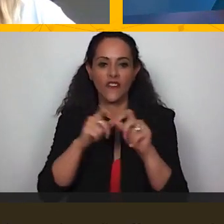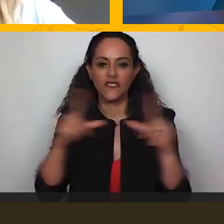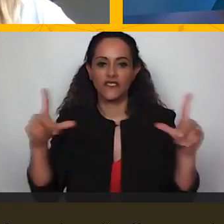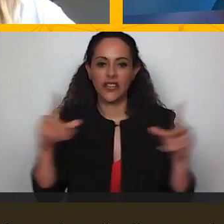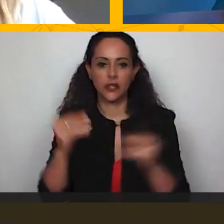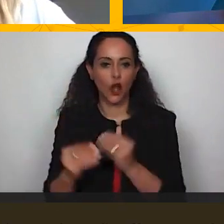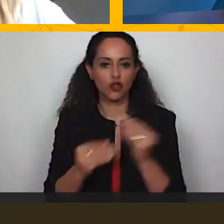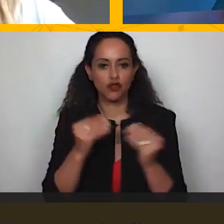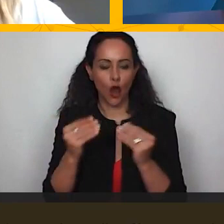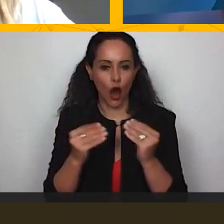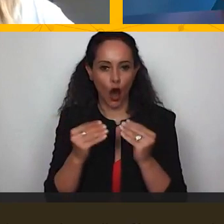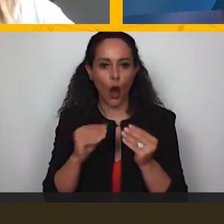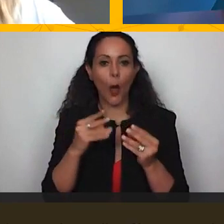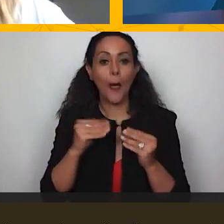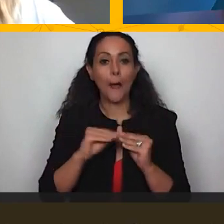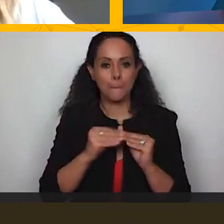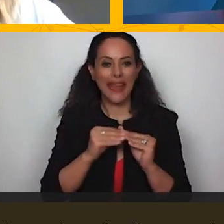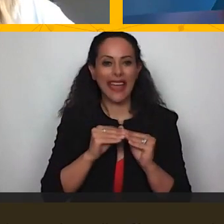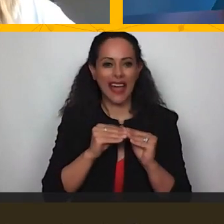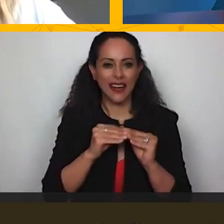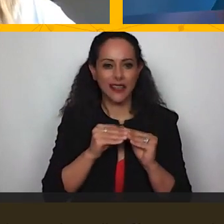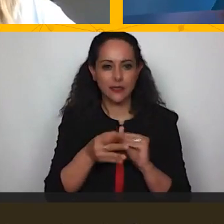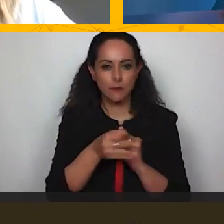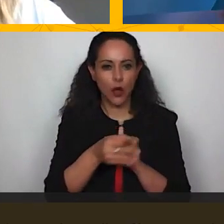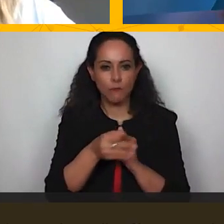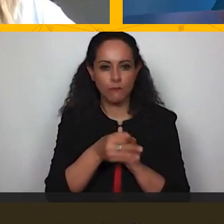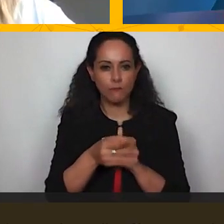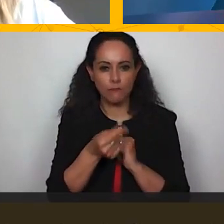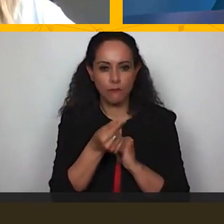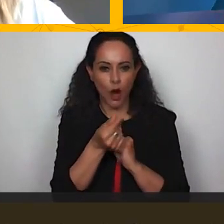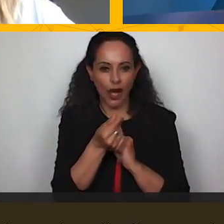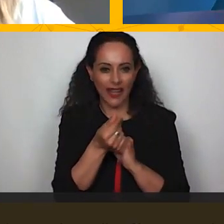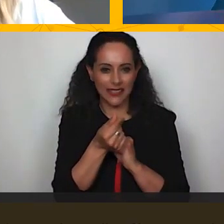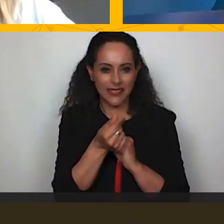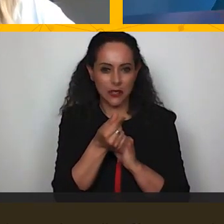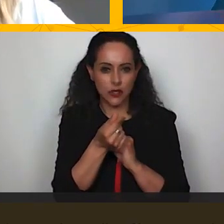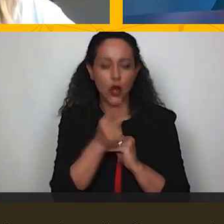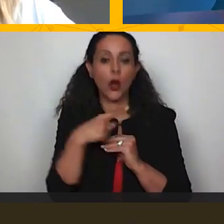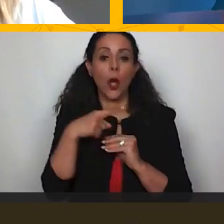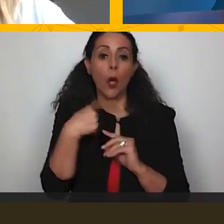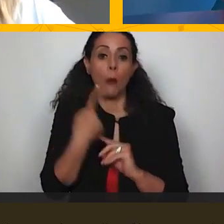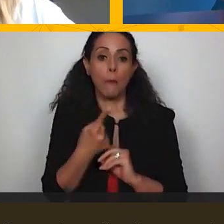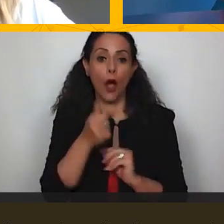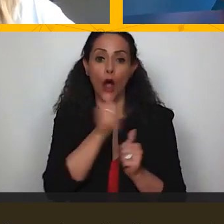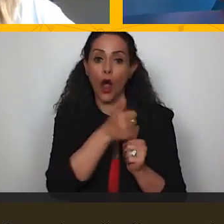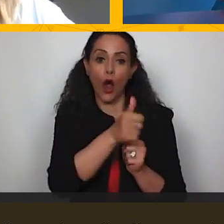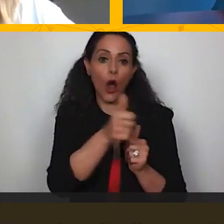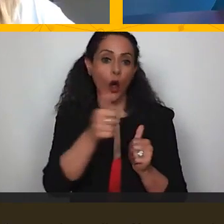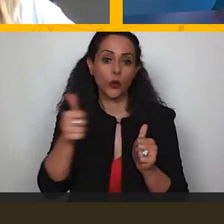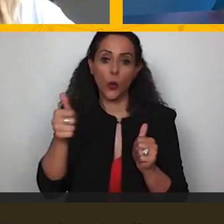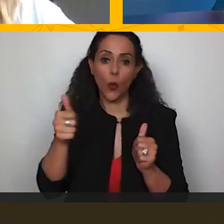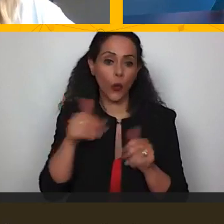quelli che sono i meccanismi di eh monetizzazione. Non poi